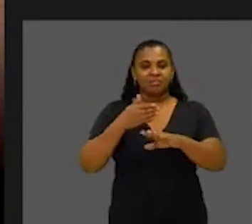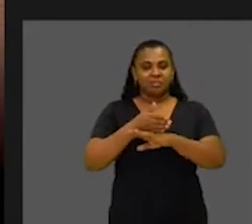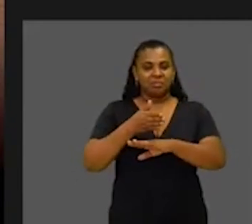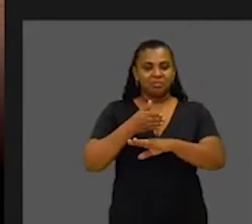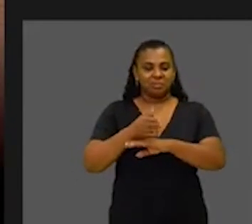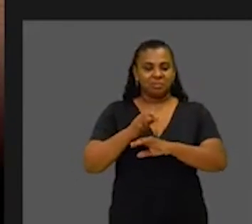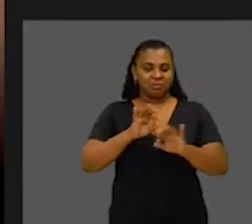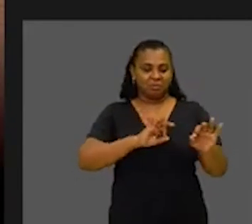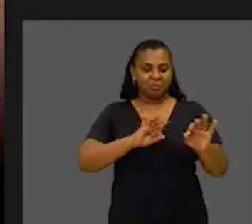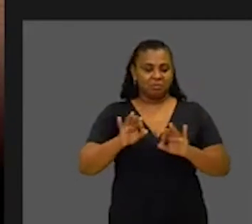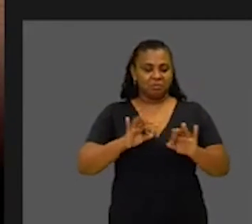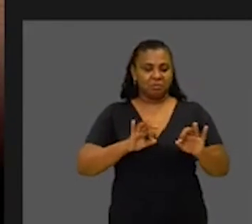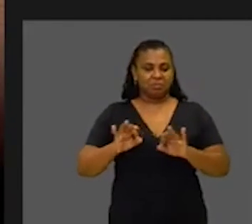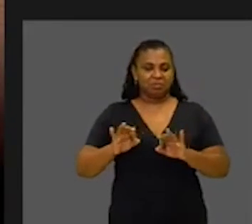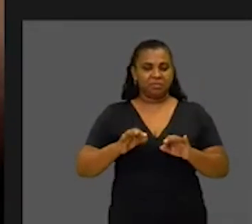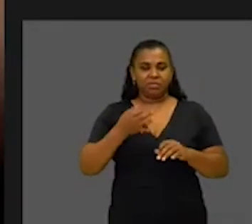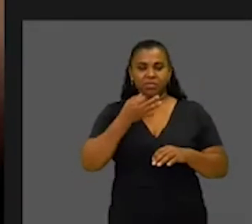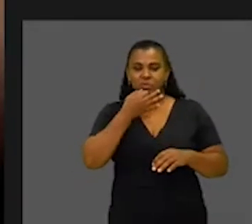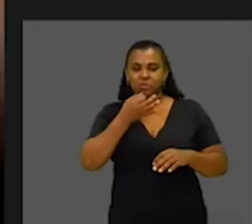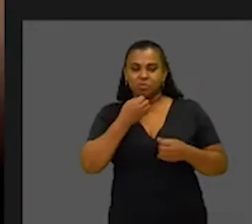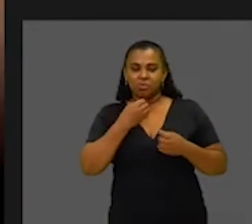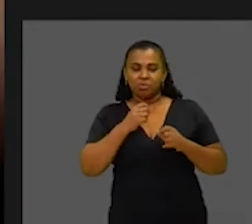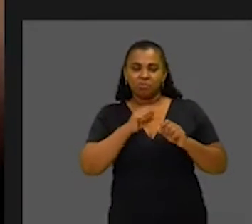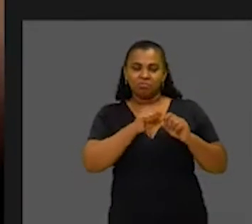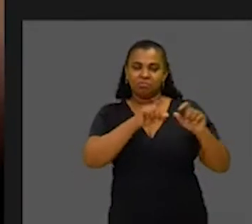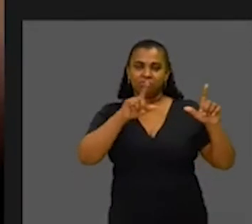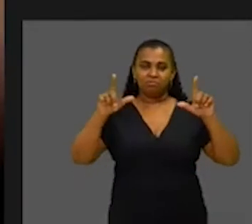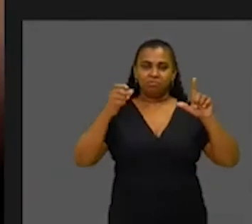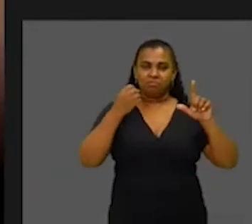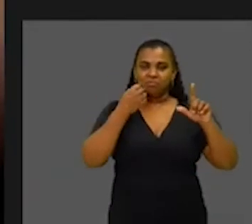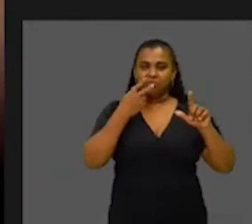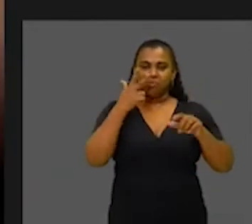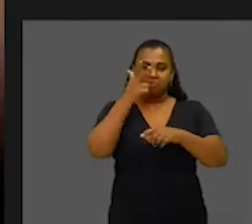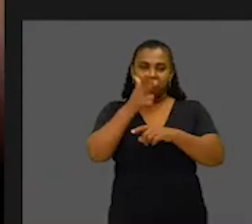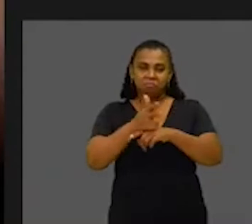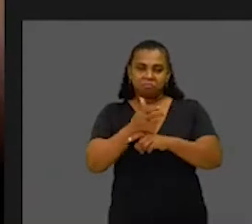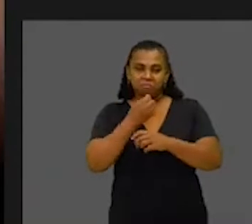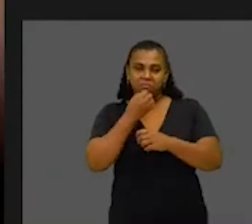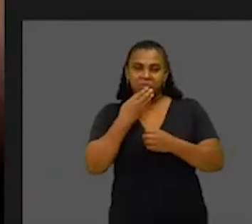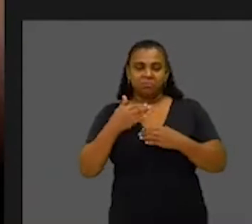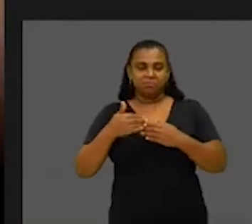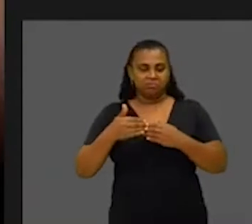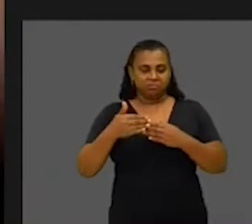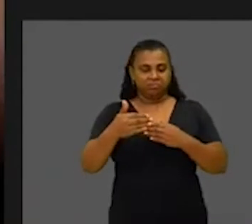fazendo com que o são esteja bom a imagem seja boa e assim por diante e também comprimento passa